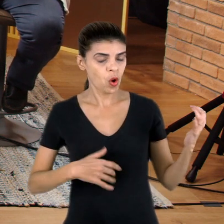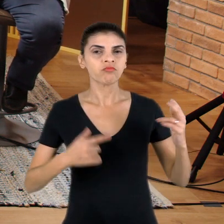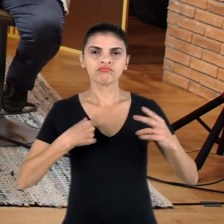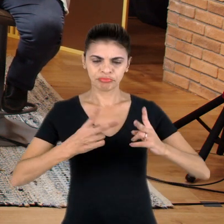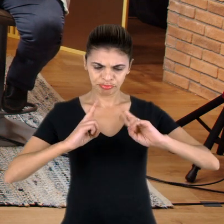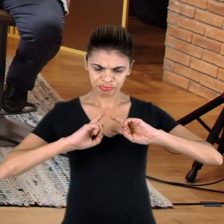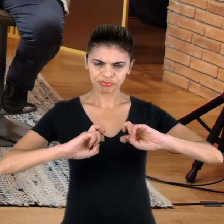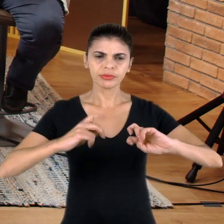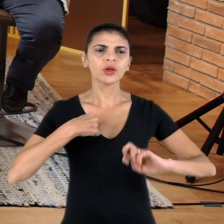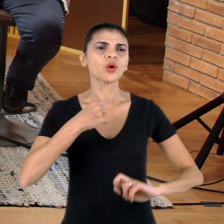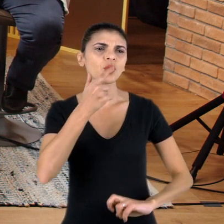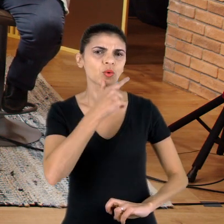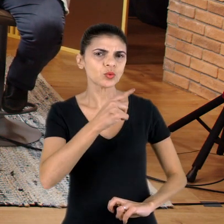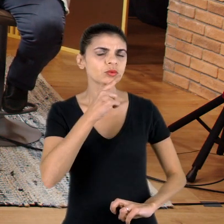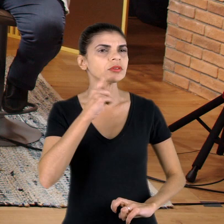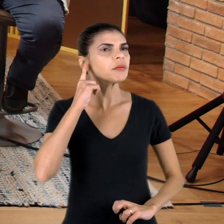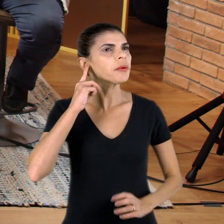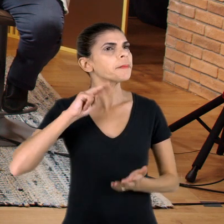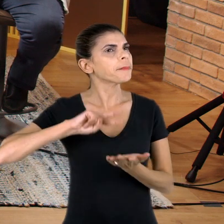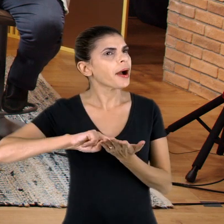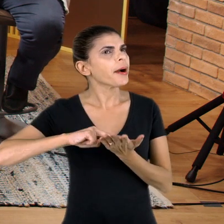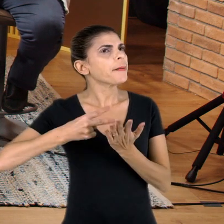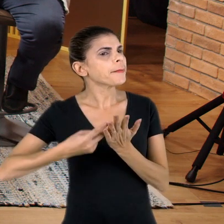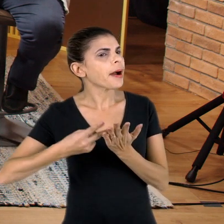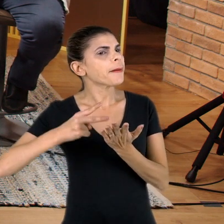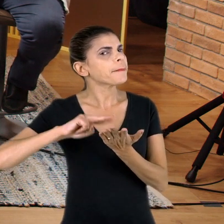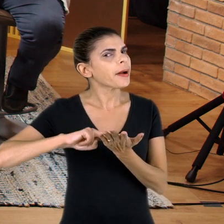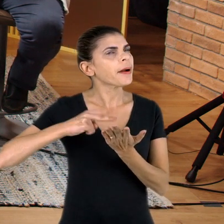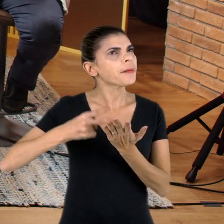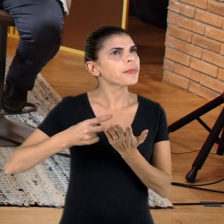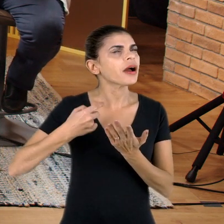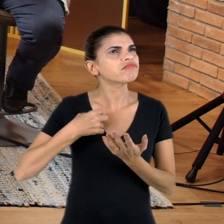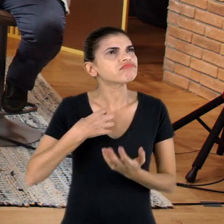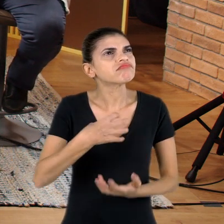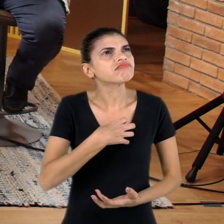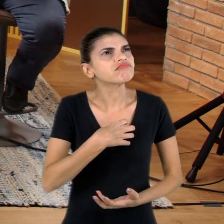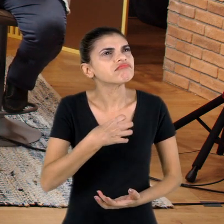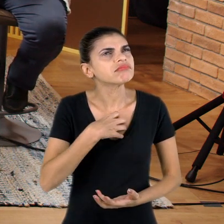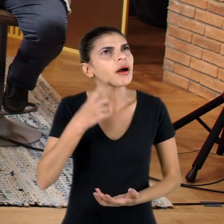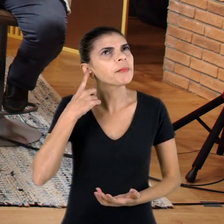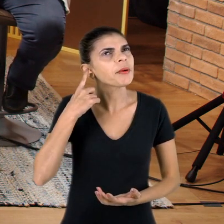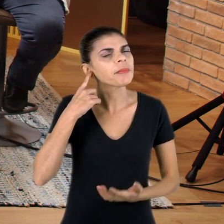Mas tem a coisa da corda solta, que me facilita muito. Sim! - Que é o meu instrumento, né?